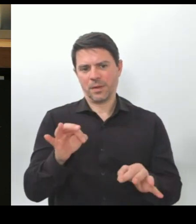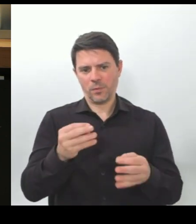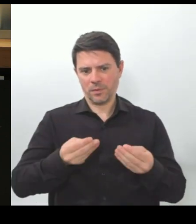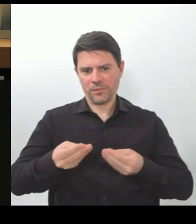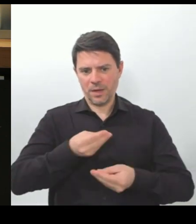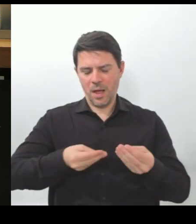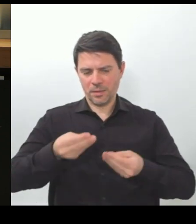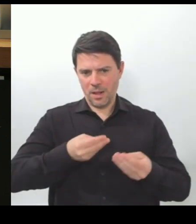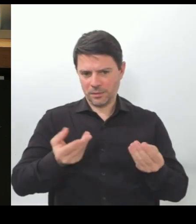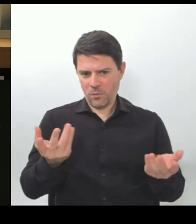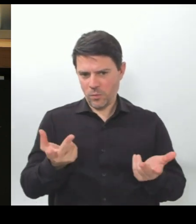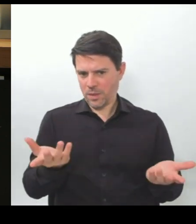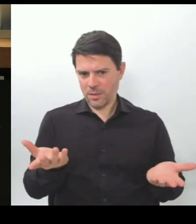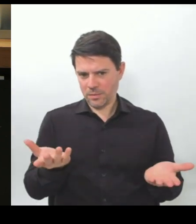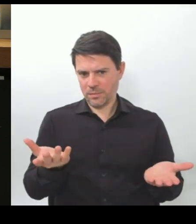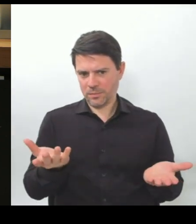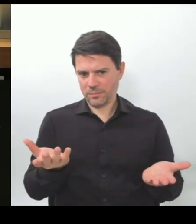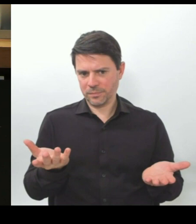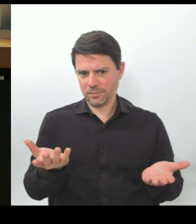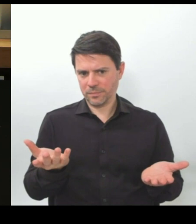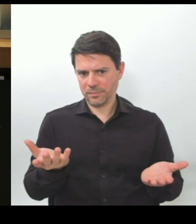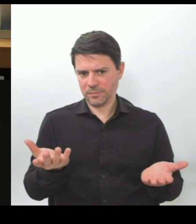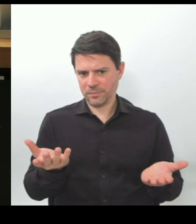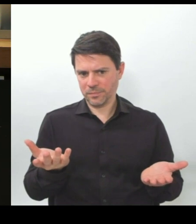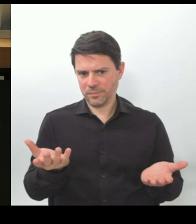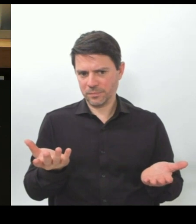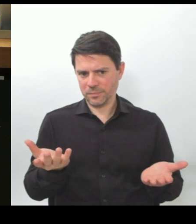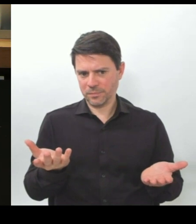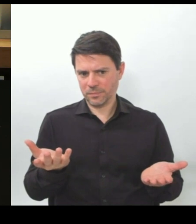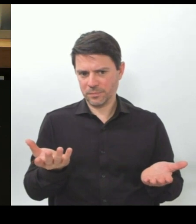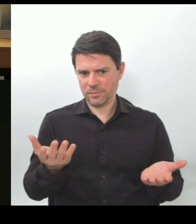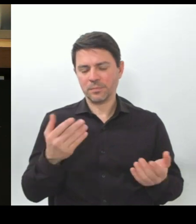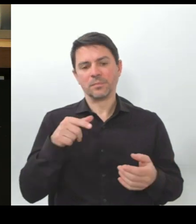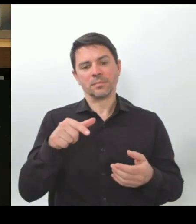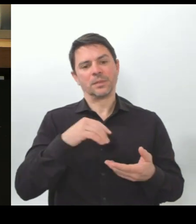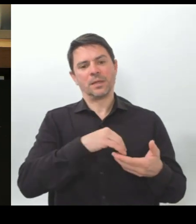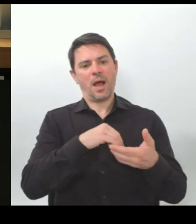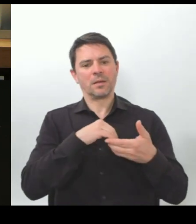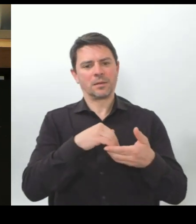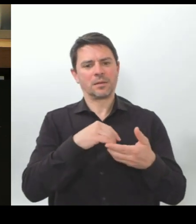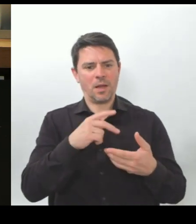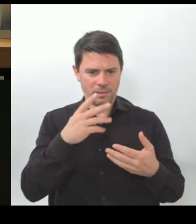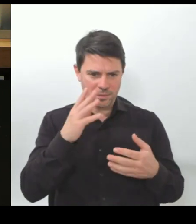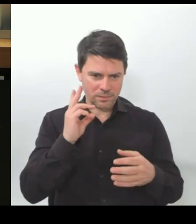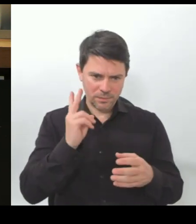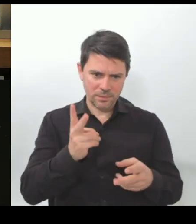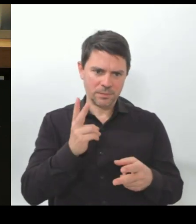Oder diese Koalition traut ihrem eigenen Senat nicht über den Weg und hier nach geltendem Recht zu handeln.